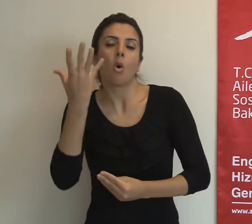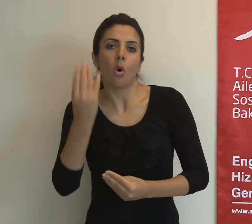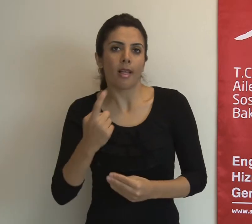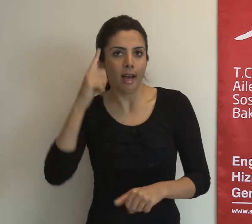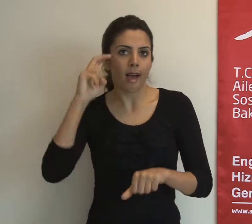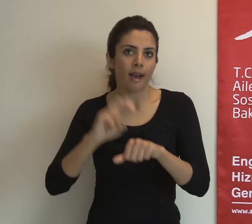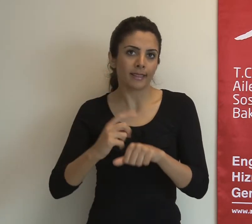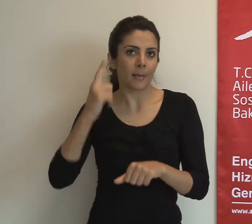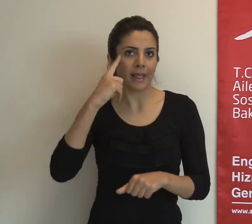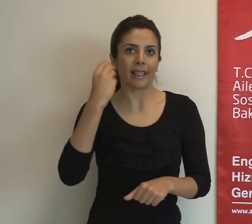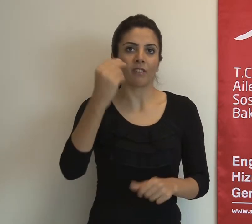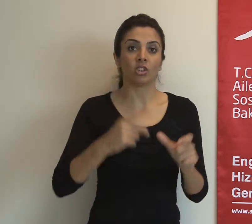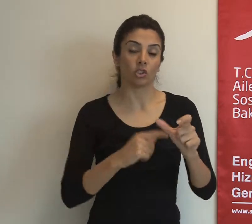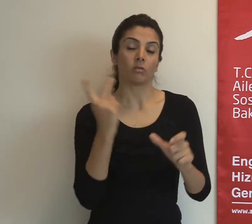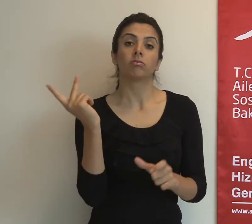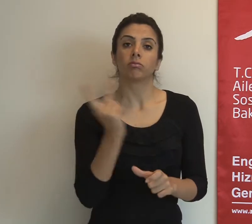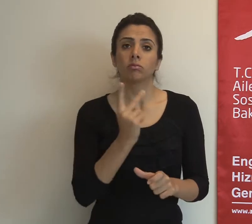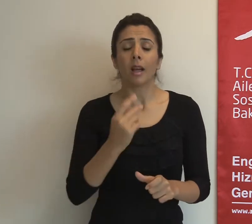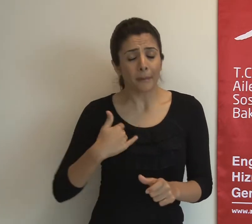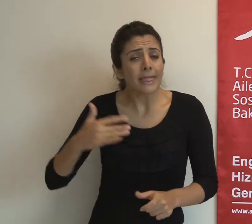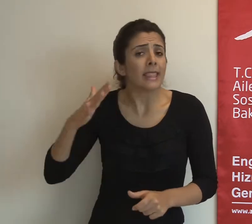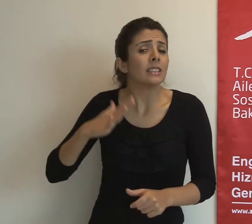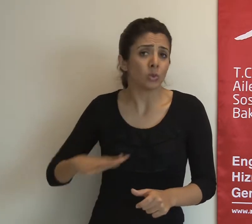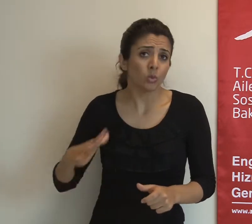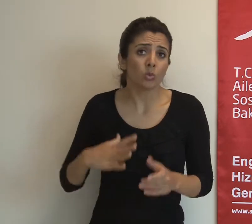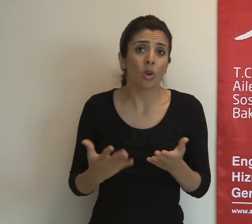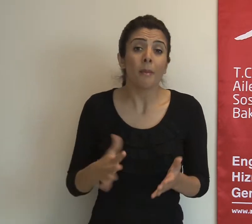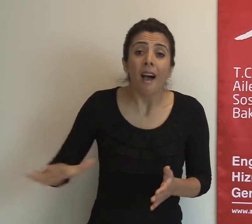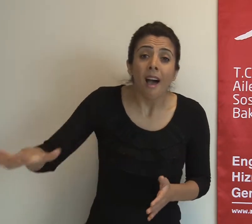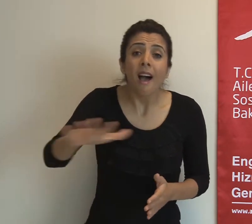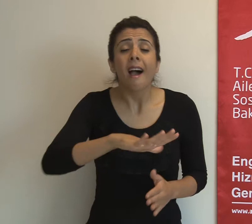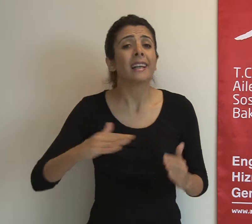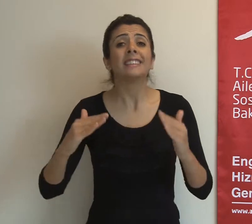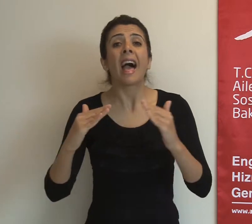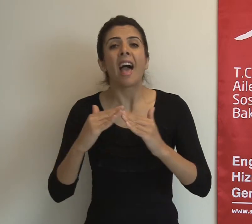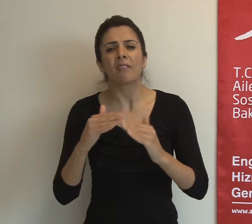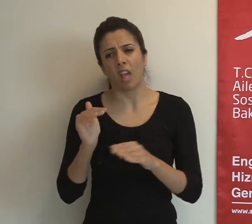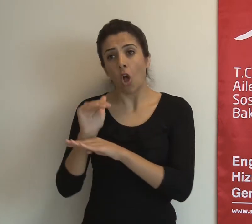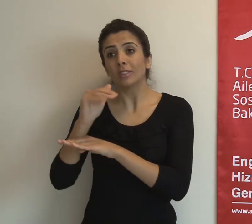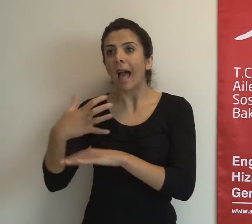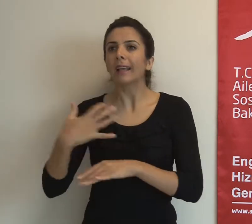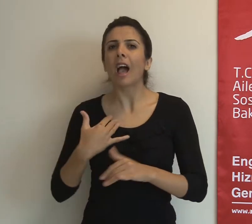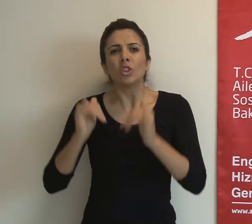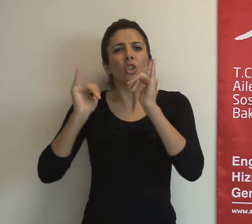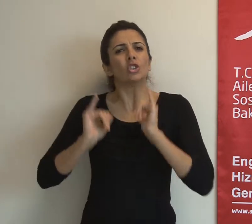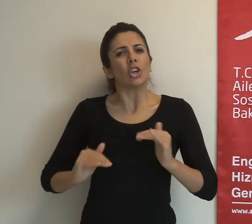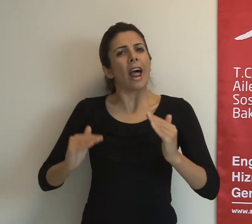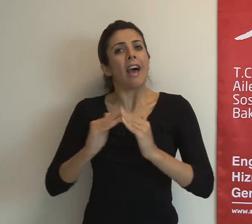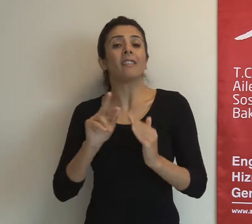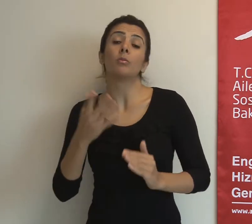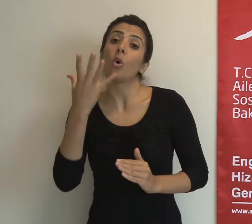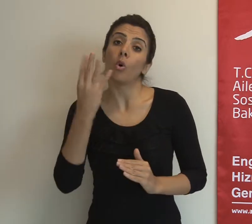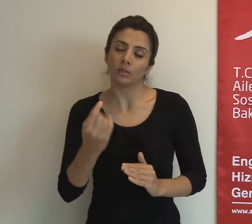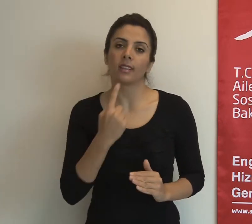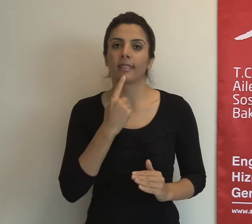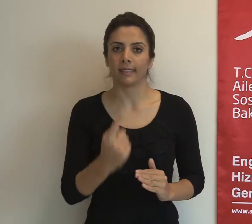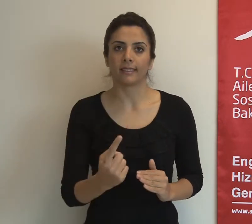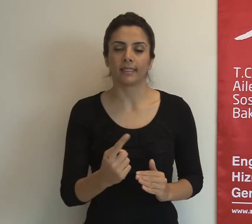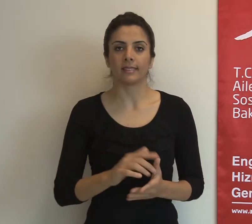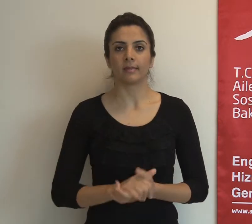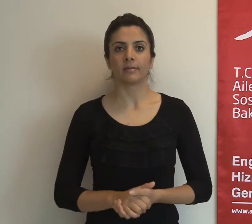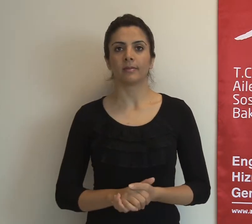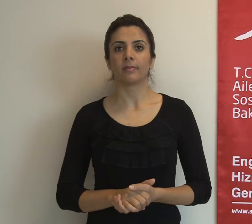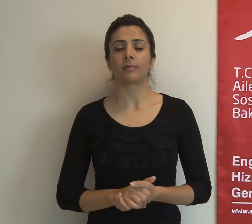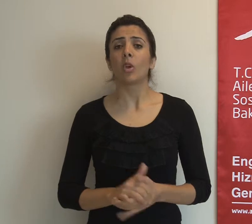bulunduklarını hatırlatan Şahin, "İstiyoruz ki, herkesin evi kendi huzur evi olsun" dedi.